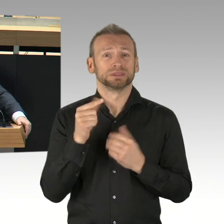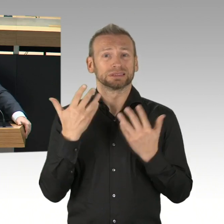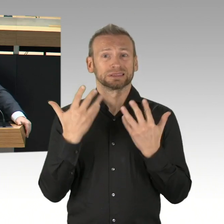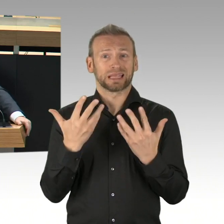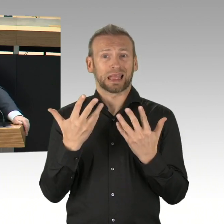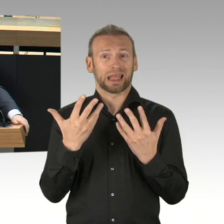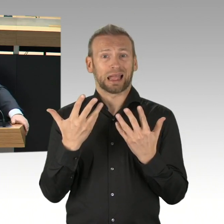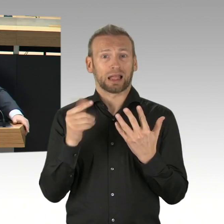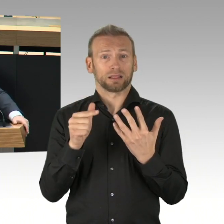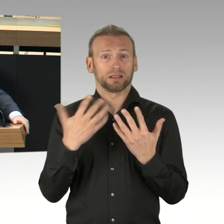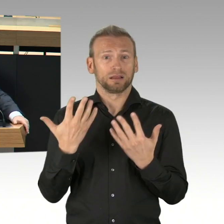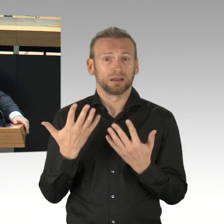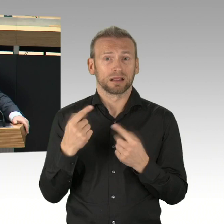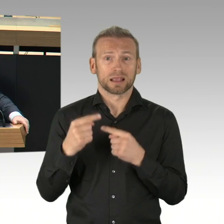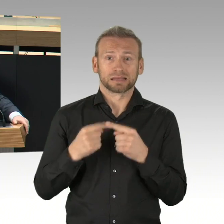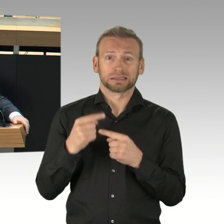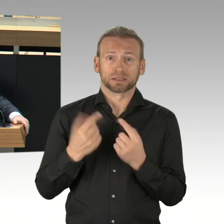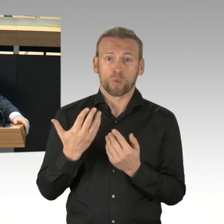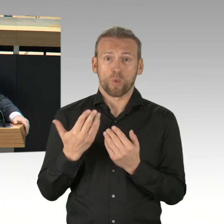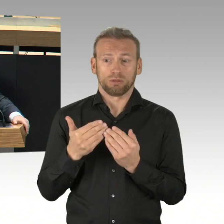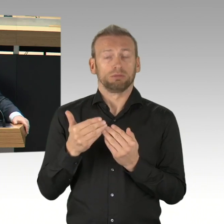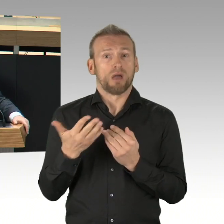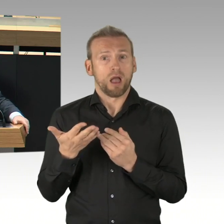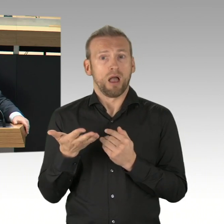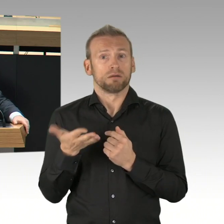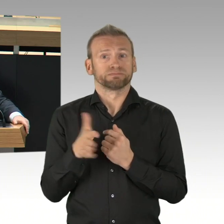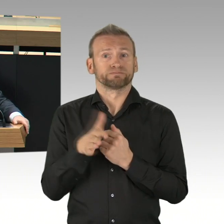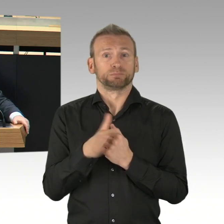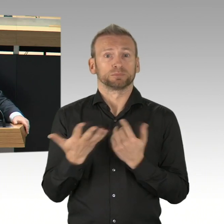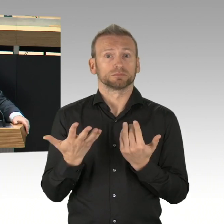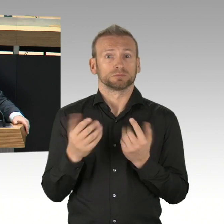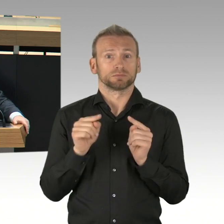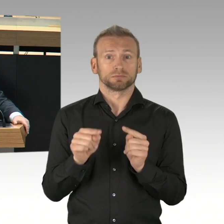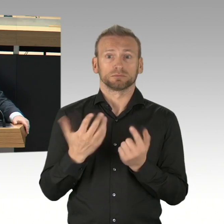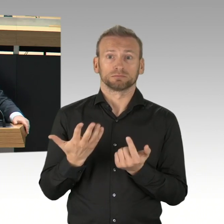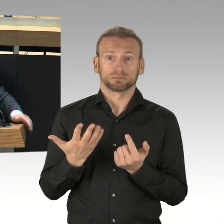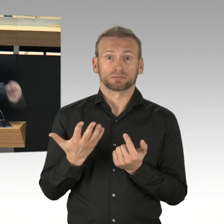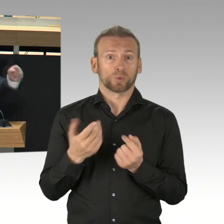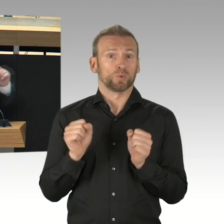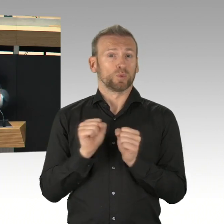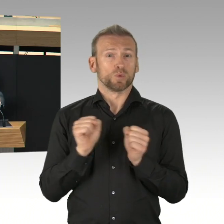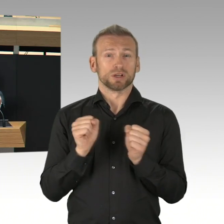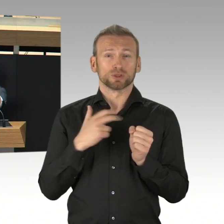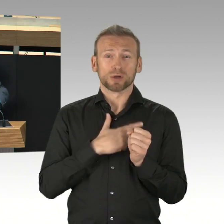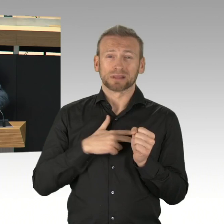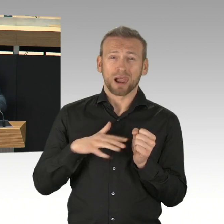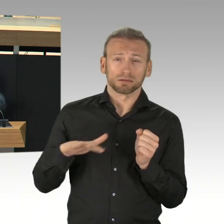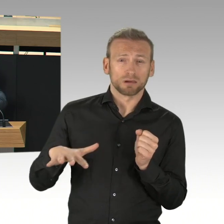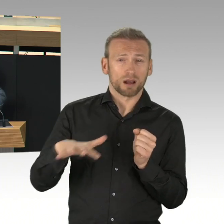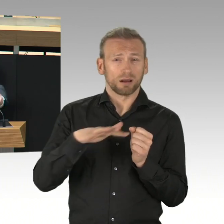Und der Rest des Marktes, was macht der in Wien, der 75 Prozent ausmacht, das ist auch eine Lüge von Frau Schmidberger, Entschuldigung, Lüge hab ich nicht gesagt.